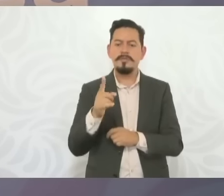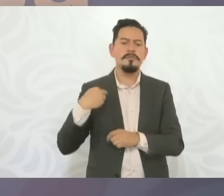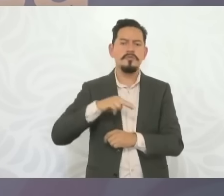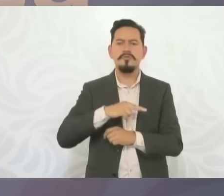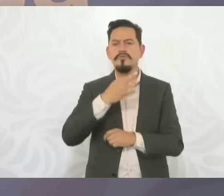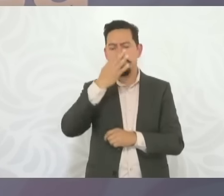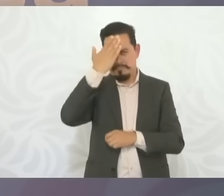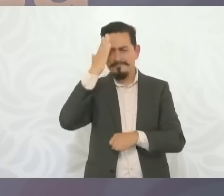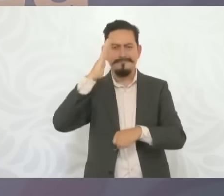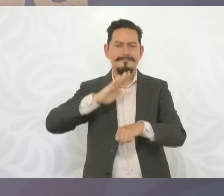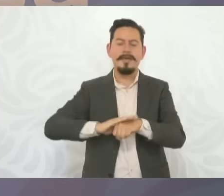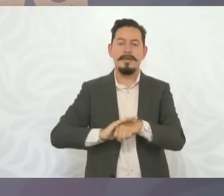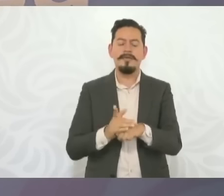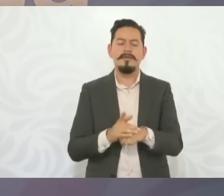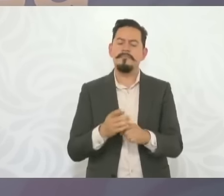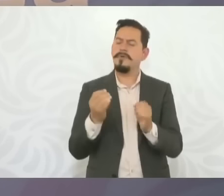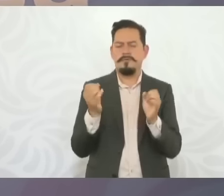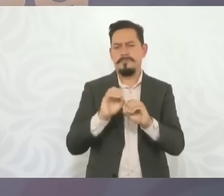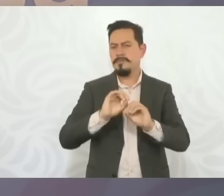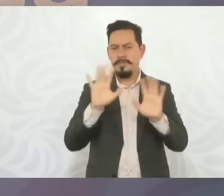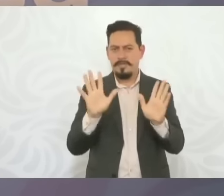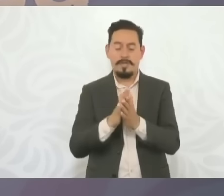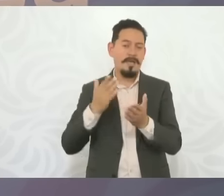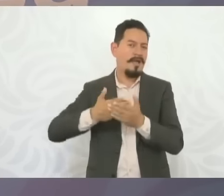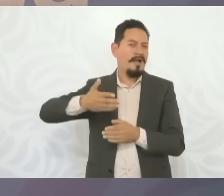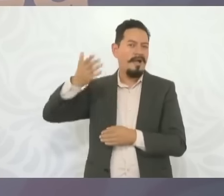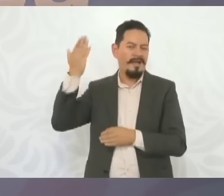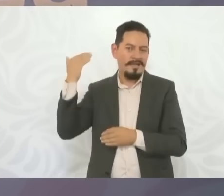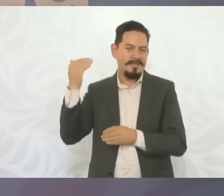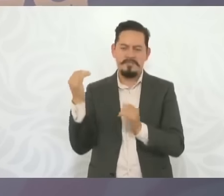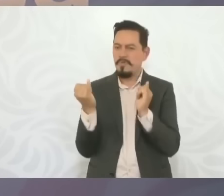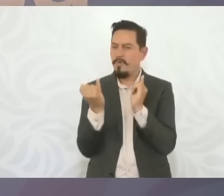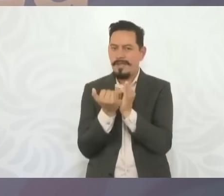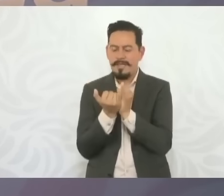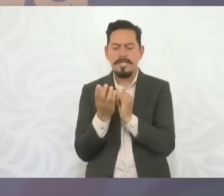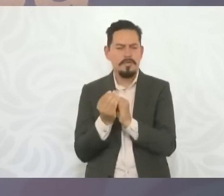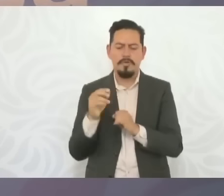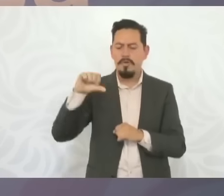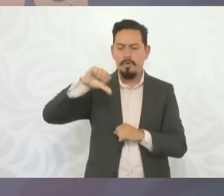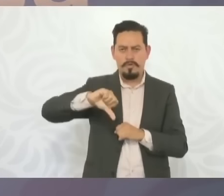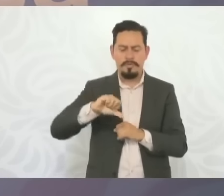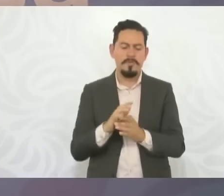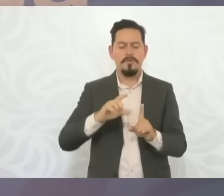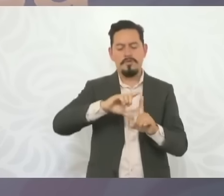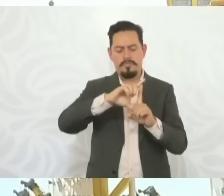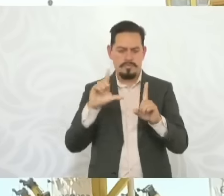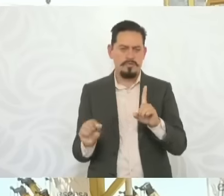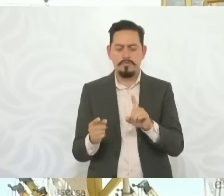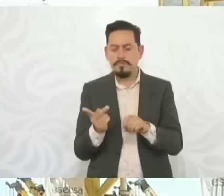no es para nada la misma situación en algunos sentidos, hoy vivimos en el país una reconexión